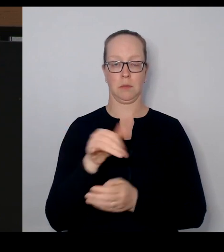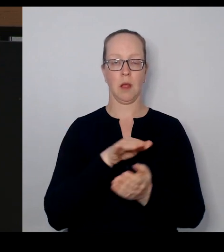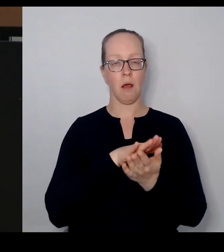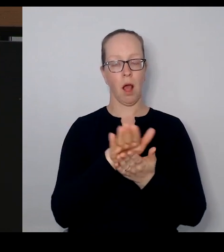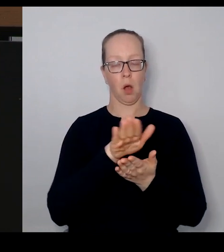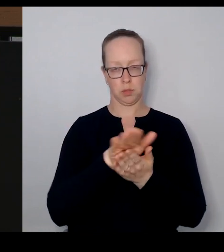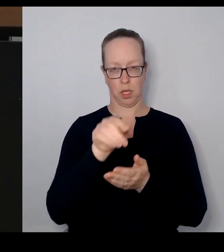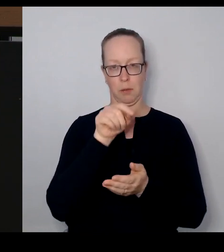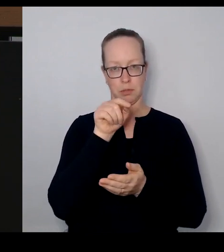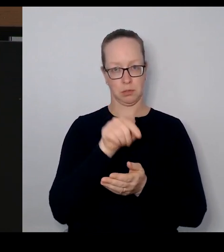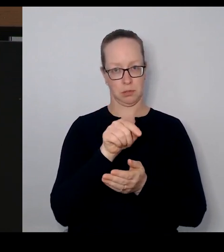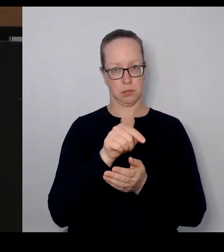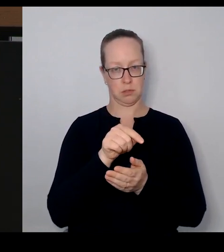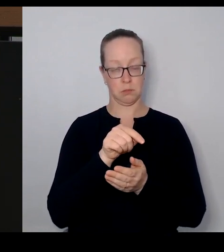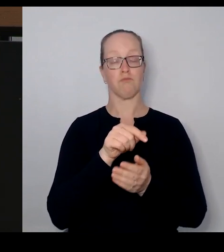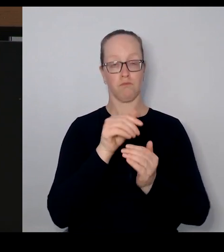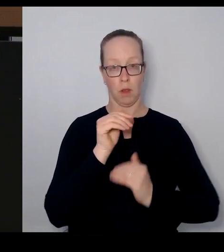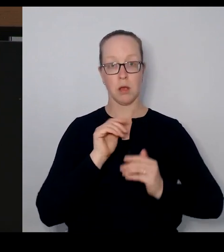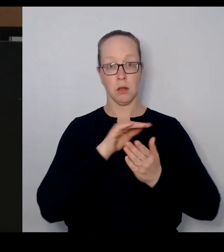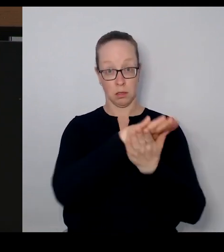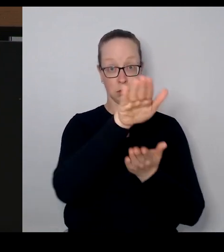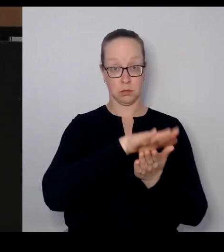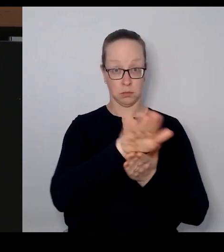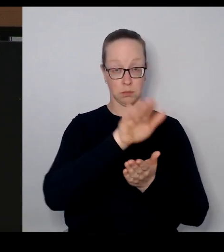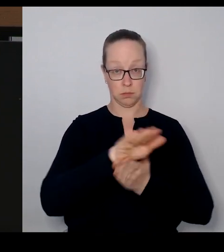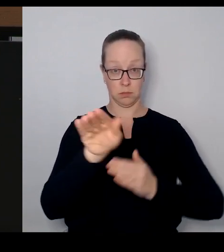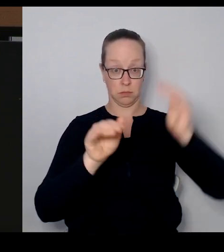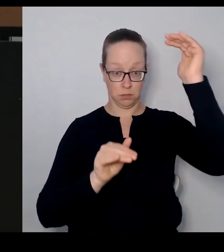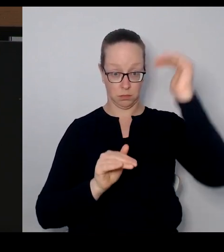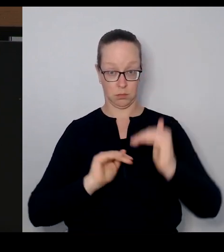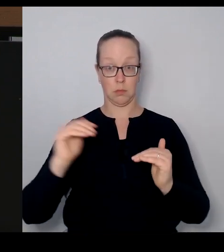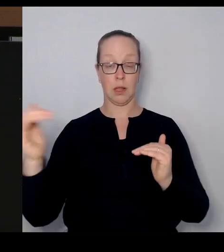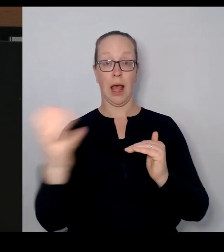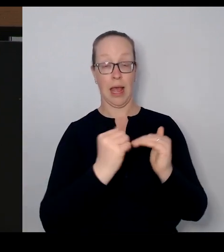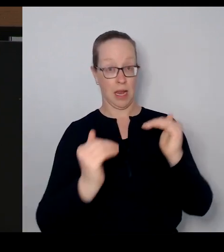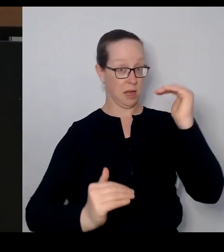das liegt nicht etwa daran, dass Berlin ein Problem mit der Einnahmesituation hat.